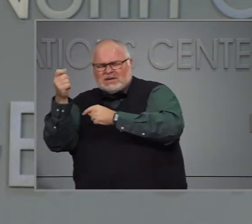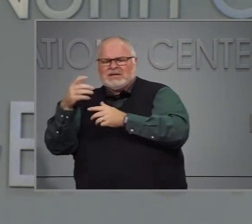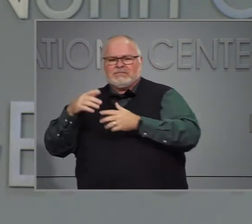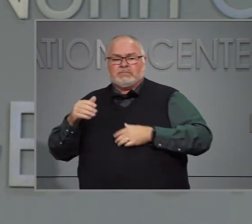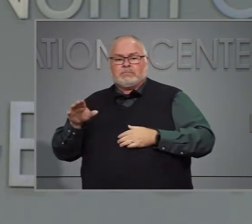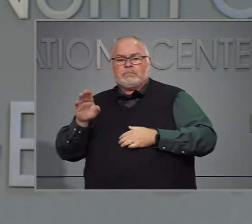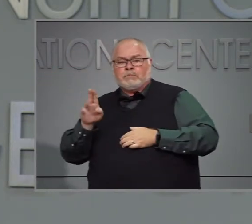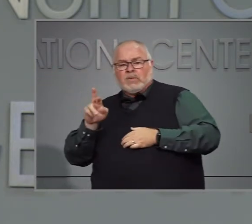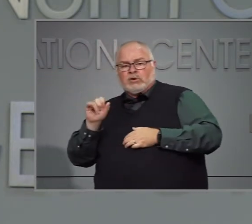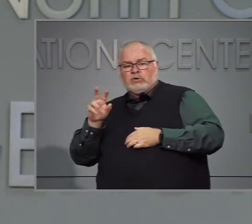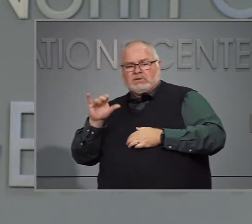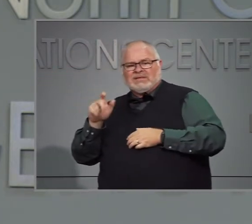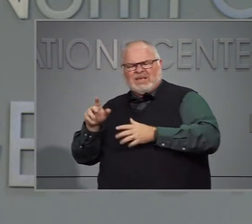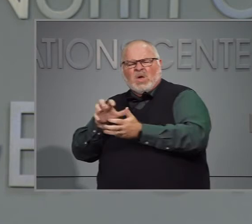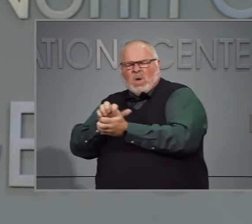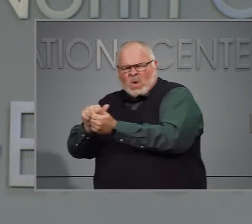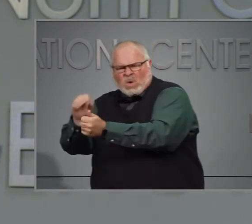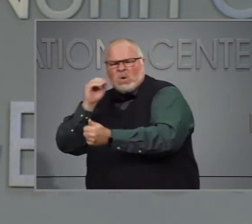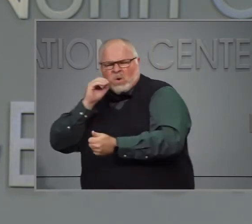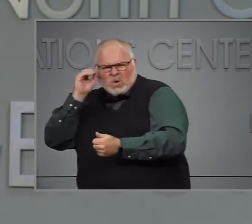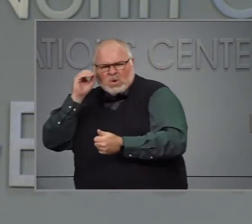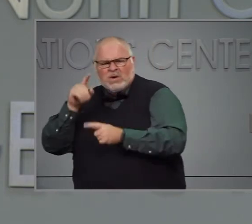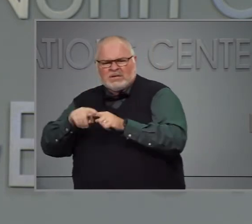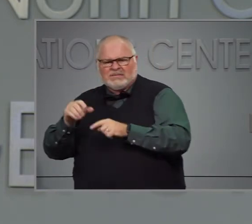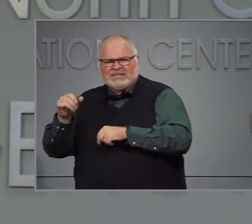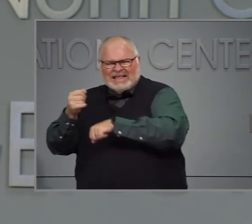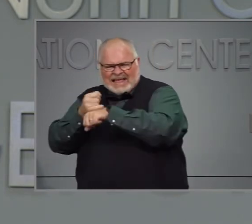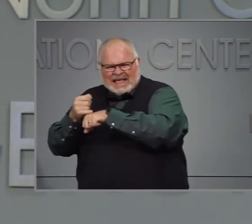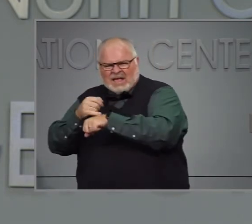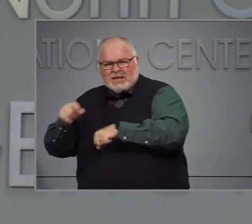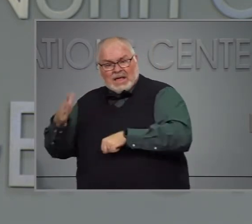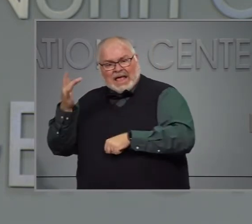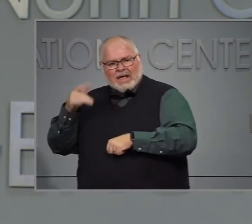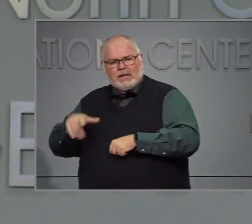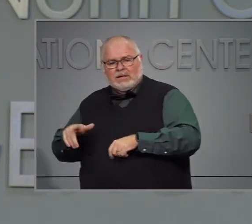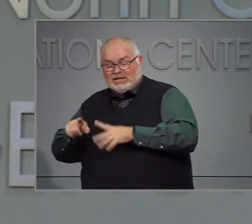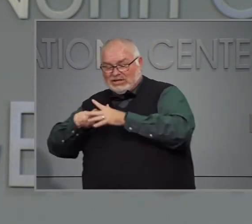muertes y varias hospitalizaciones en el condado de proveen su y que además de